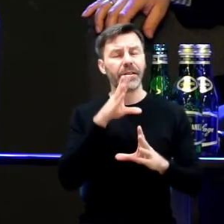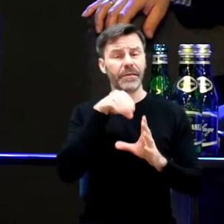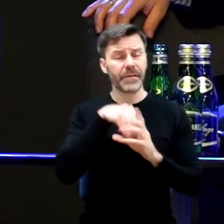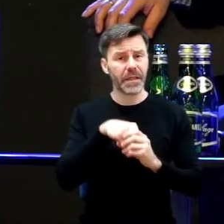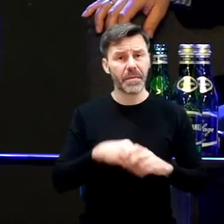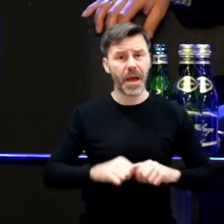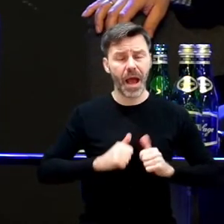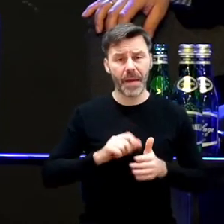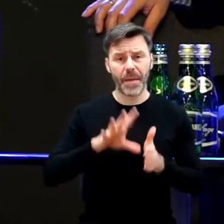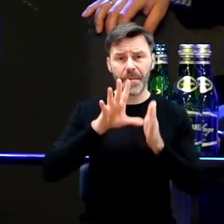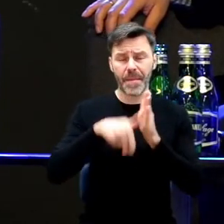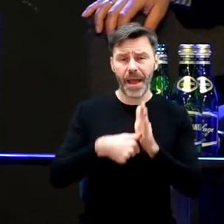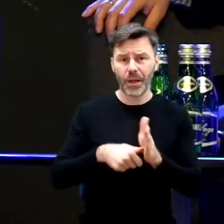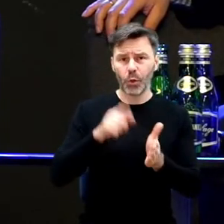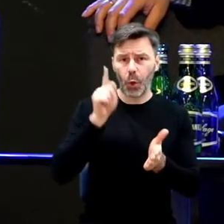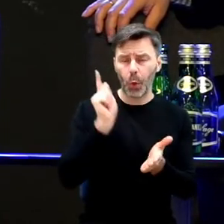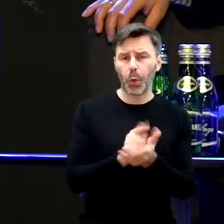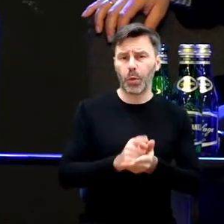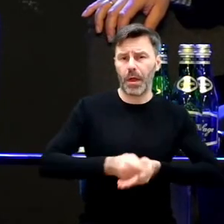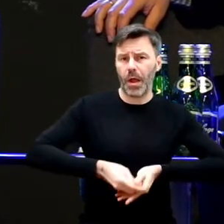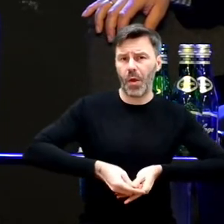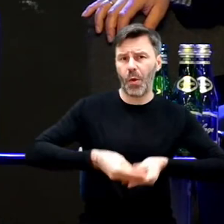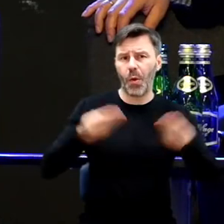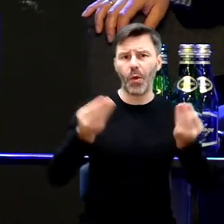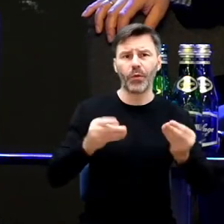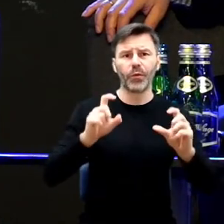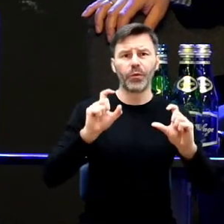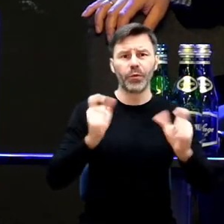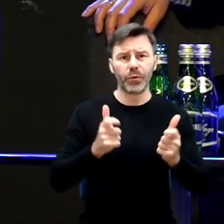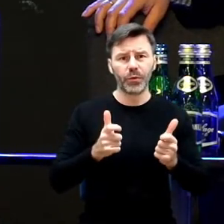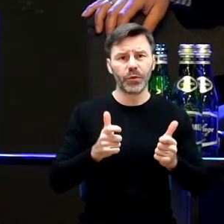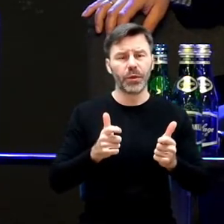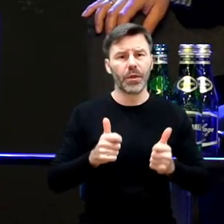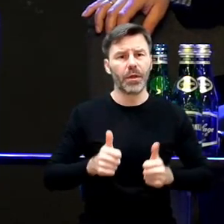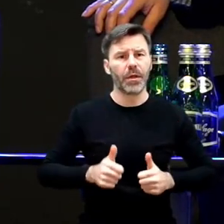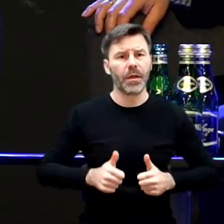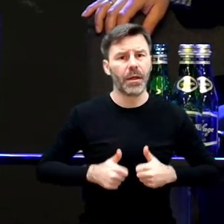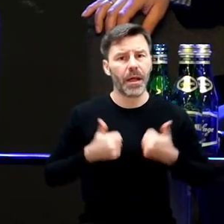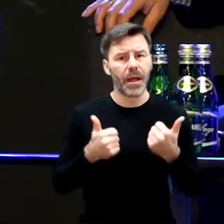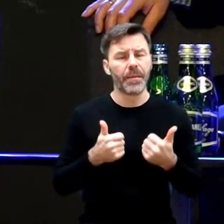jest rozwój, zapewnienie tej przestrzeni pracy,